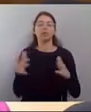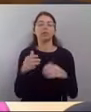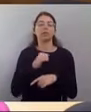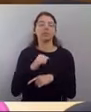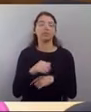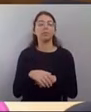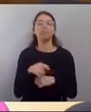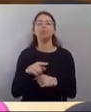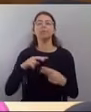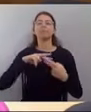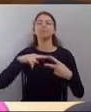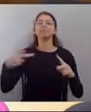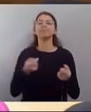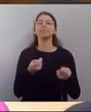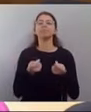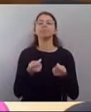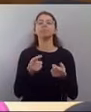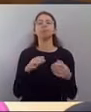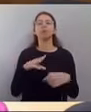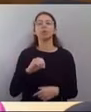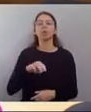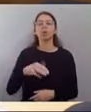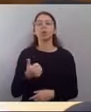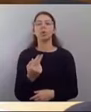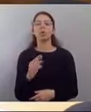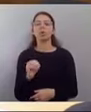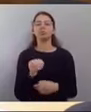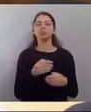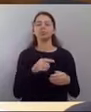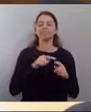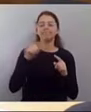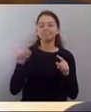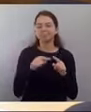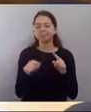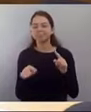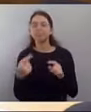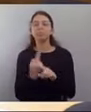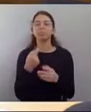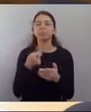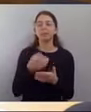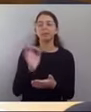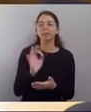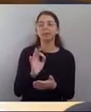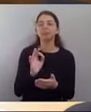não se manteve os circuitos do Combus gratuitos e se para este Executivo